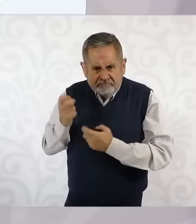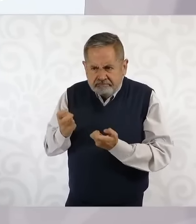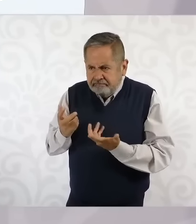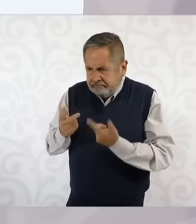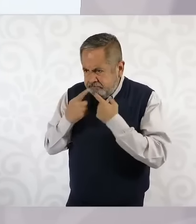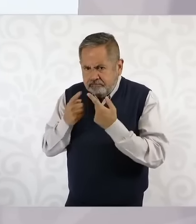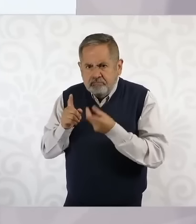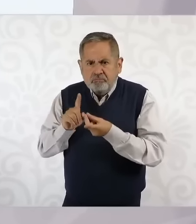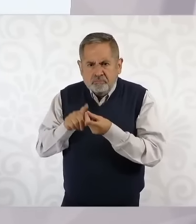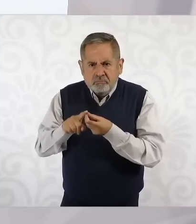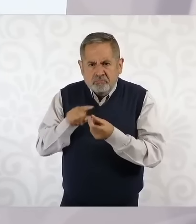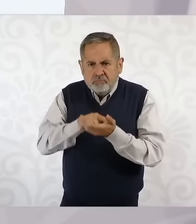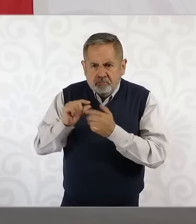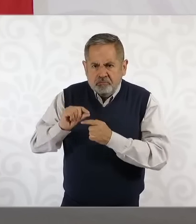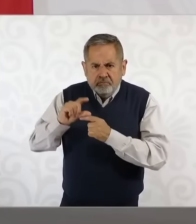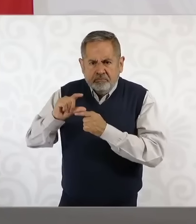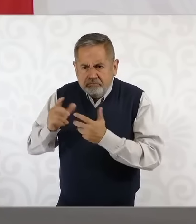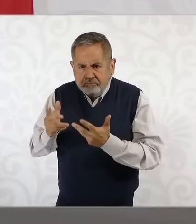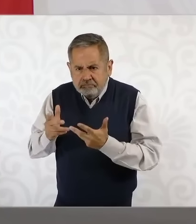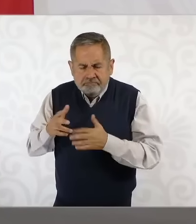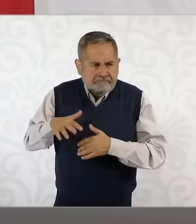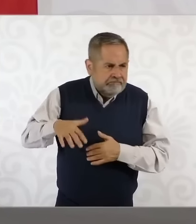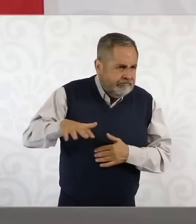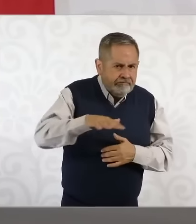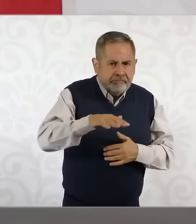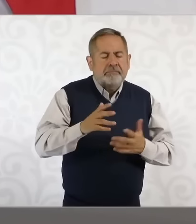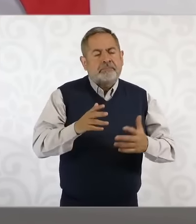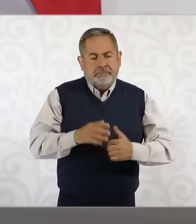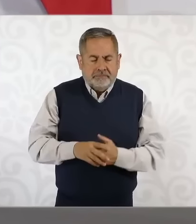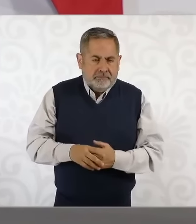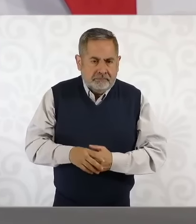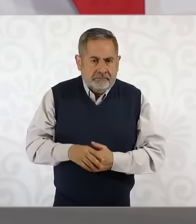dónde subió el homicidio? Y luego tenemos el mensual,